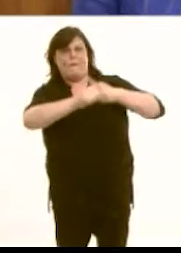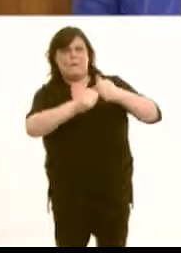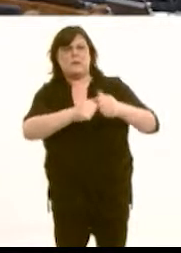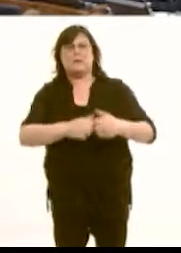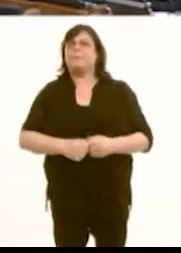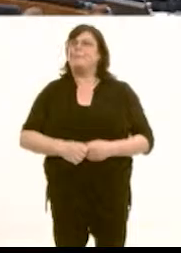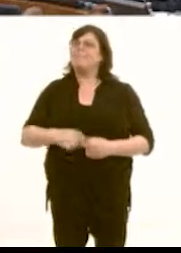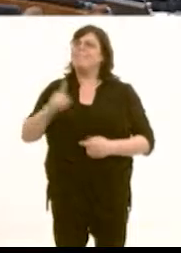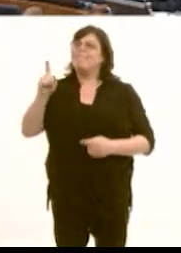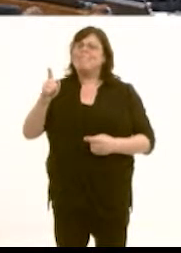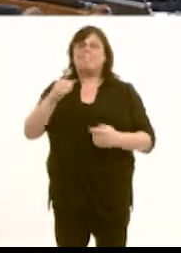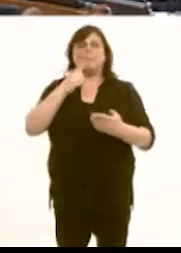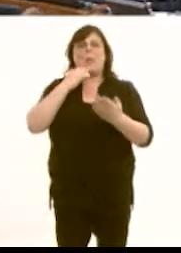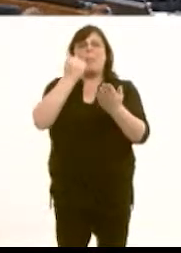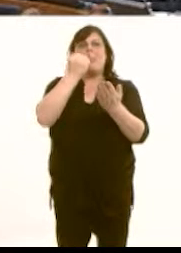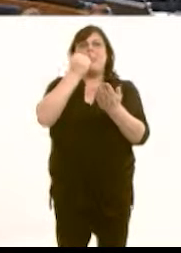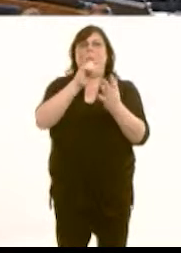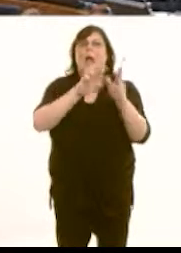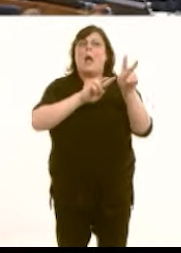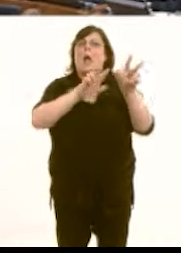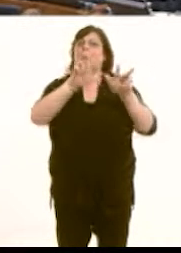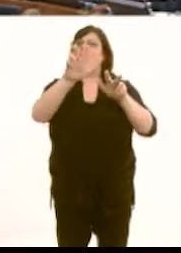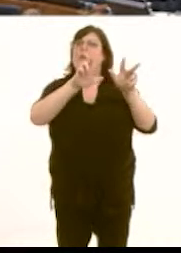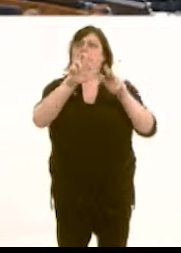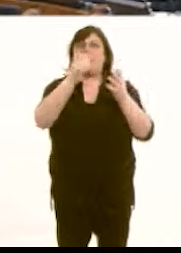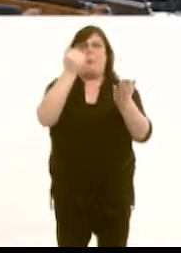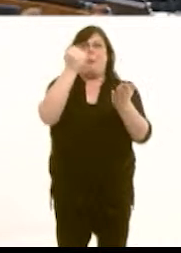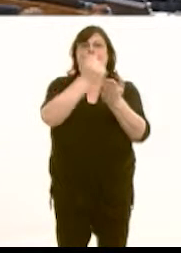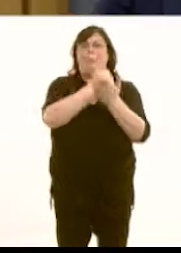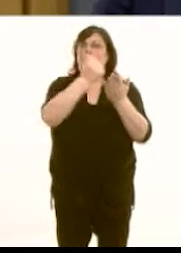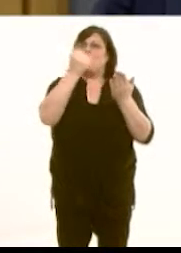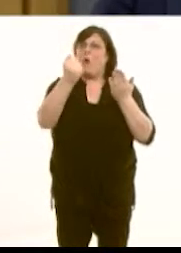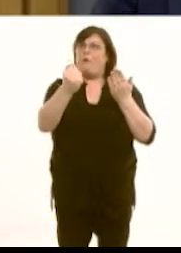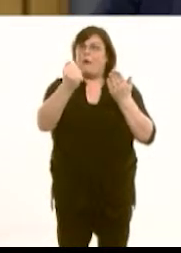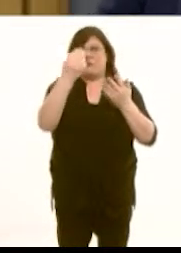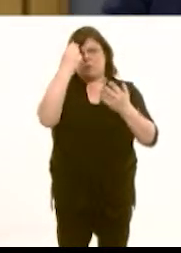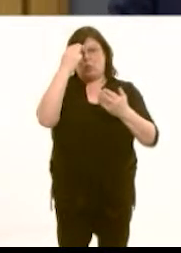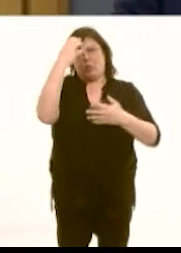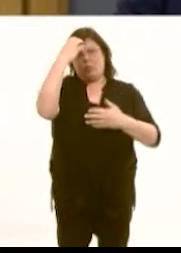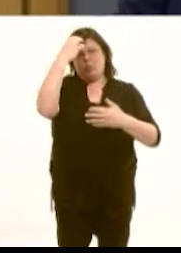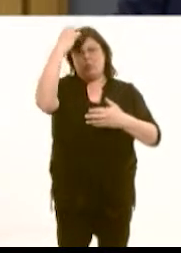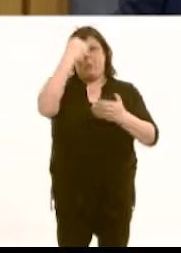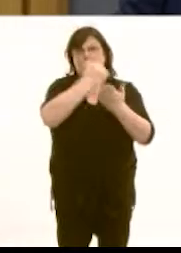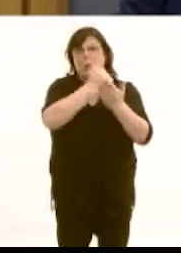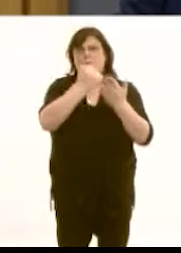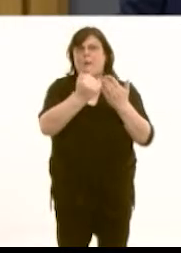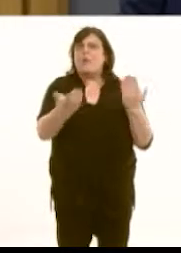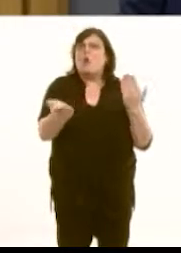Aberystwyth, ac fe fydd hyn yn golygu na fydd yna wasanaethau swyddfa bost y goron rhwng coridorauír M4 aír A55.